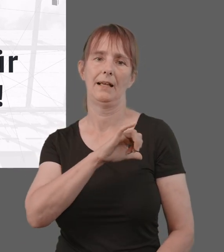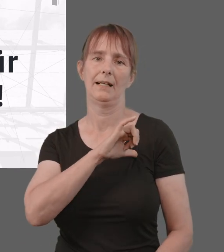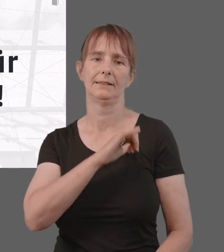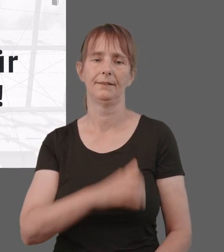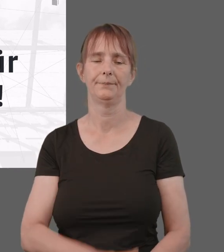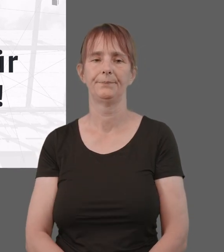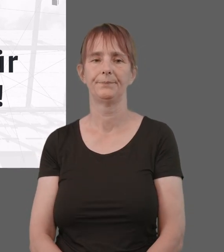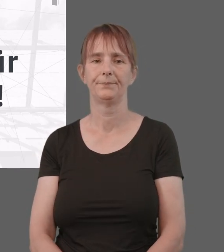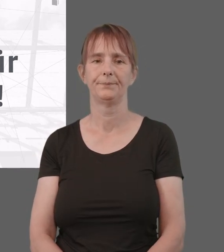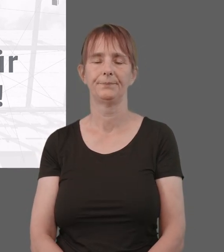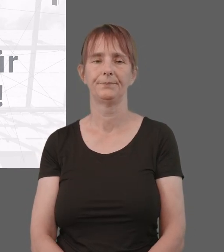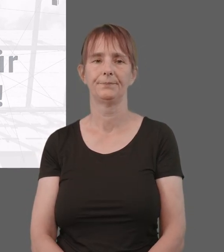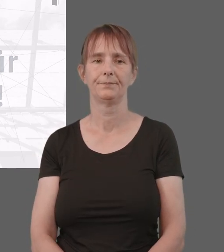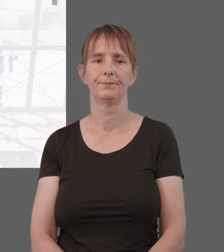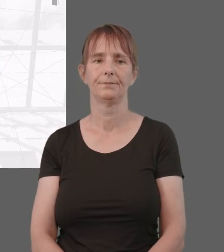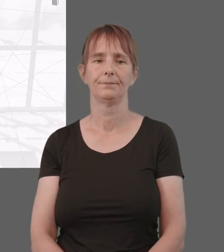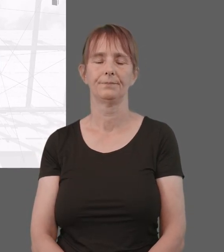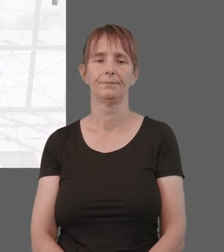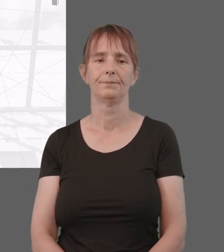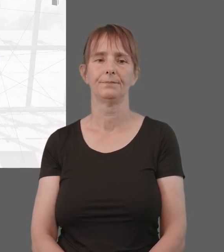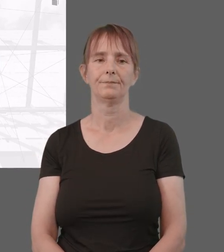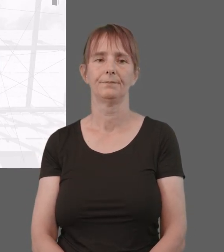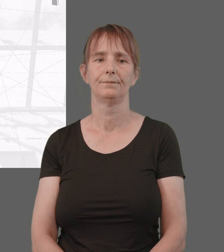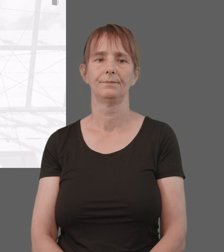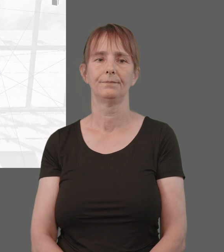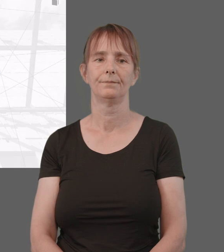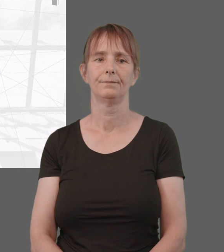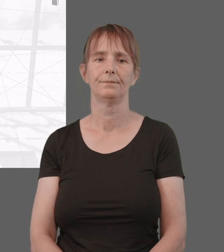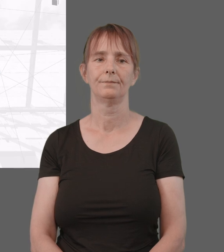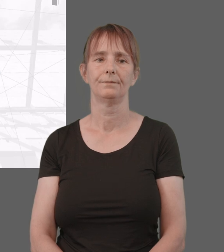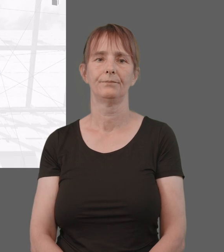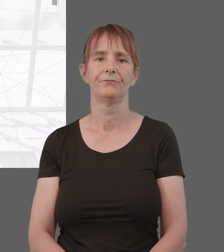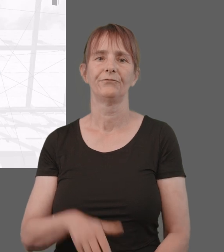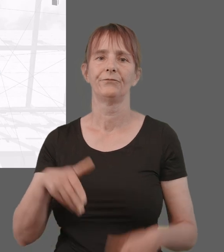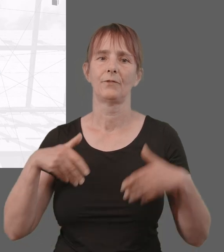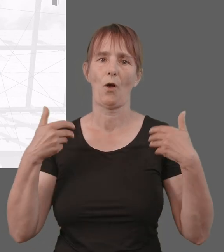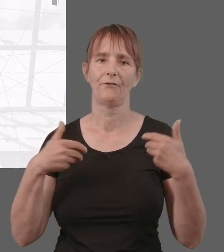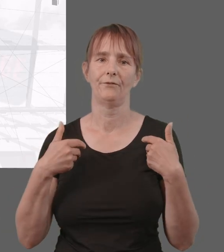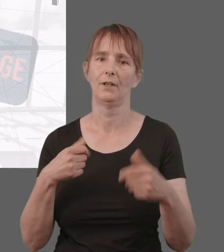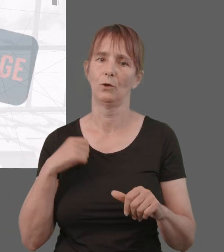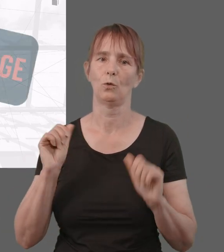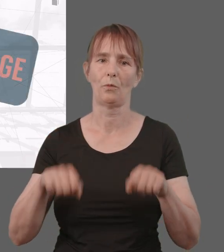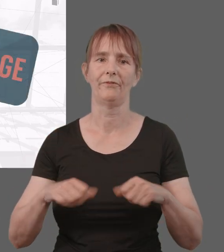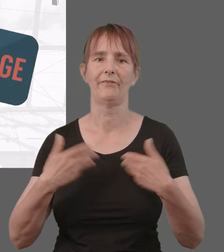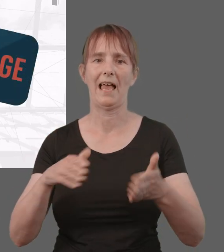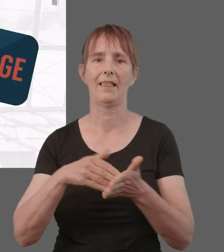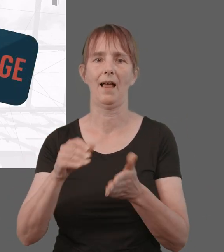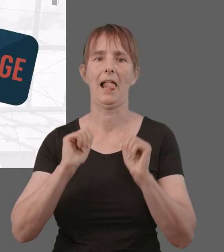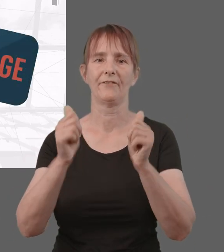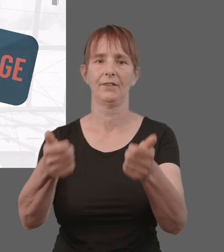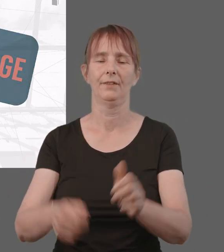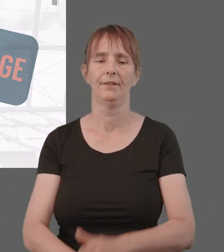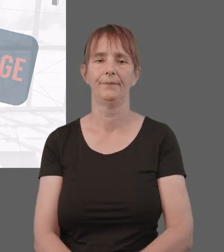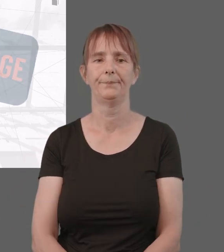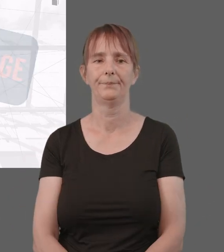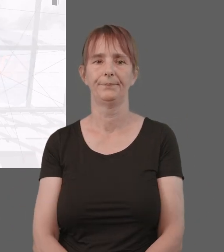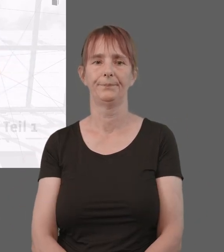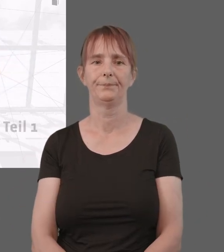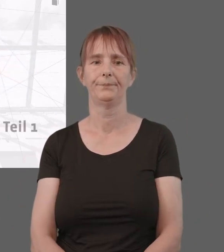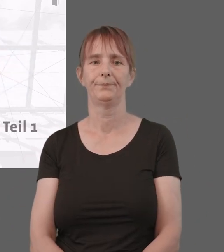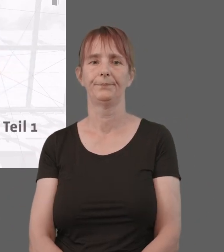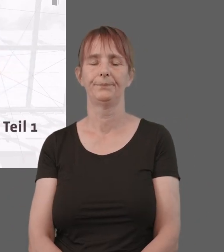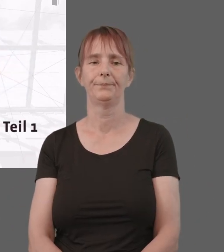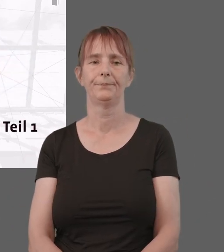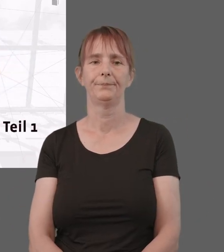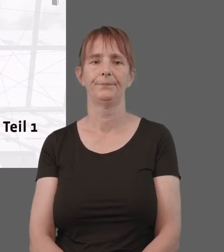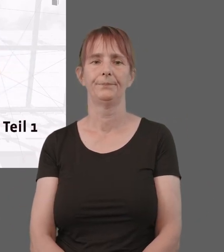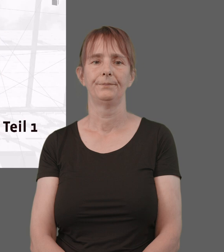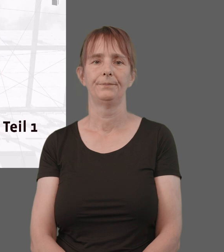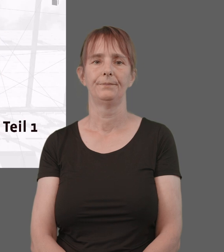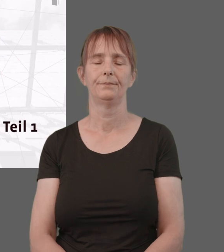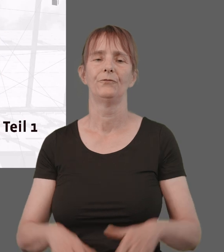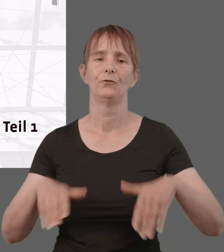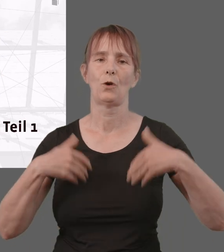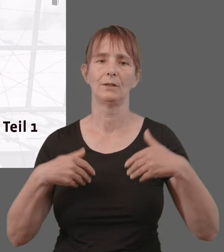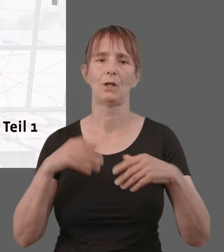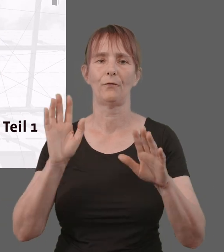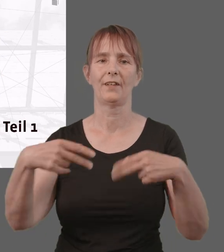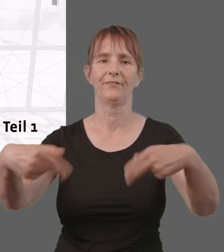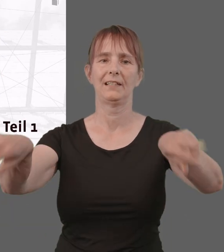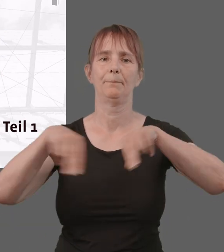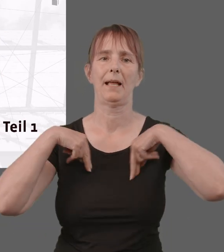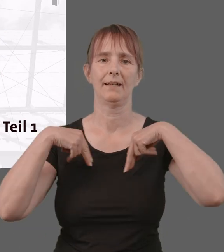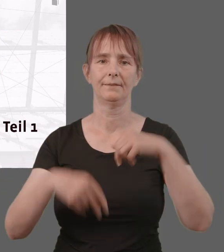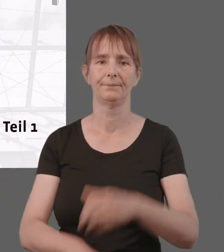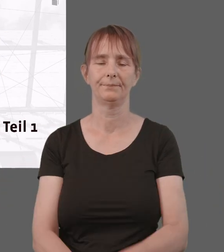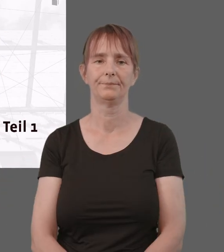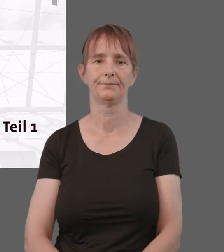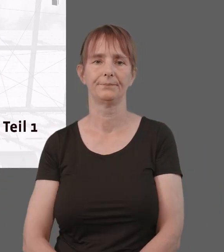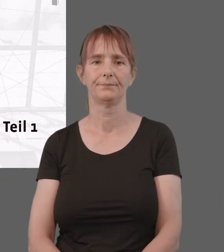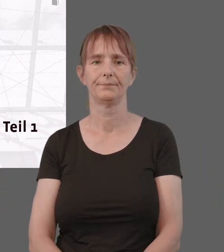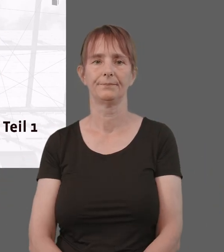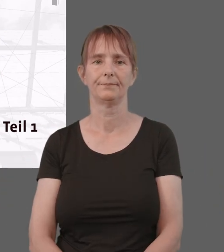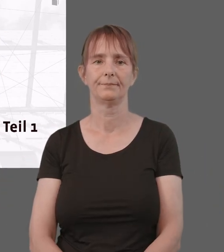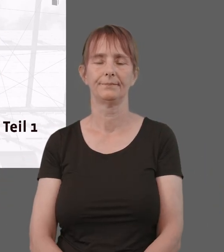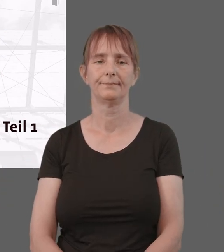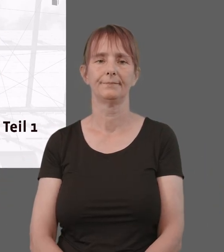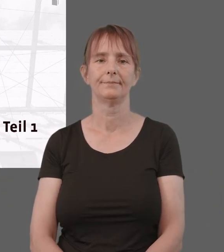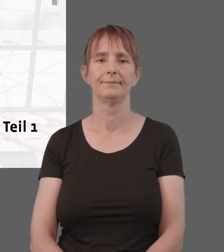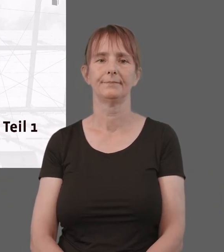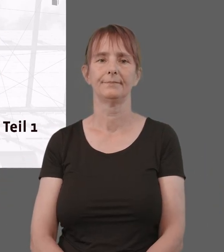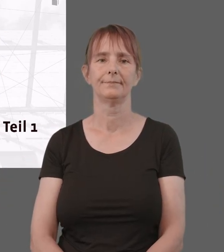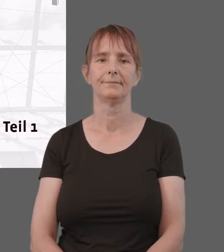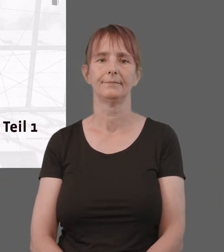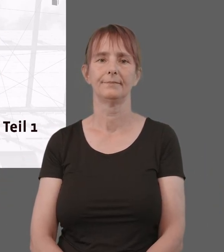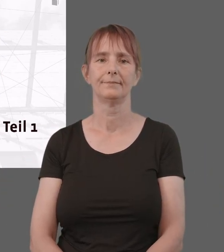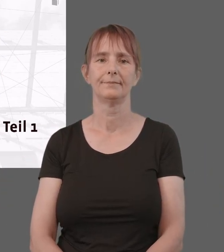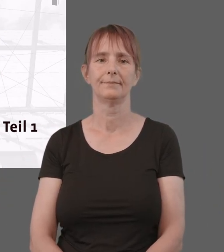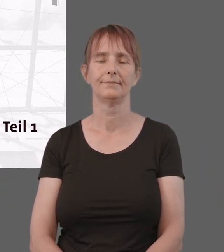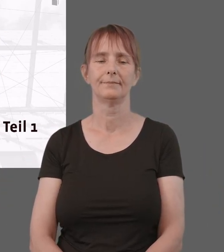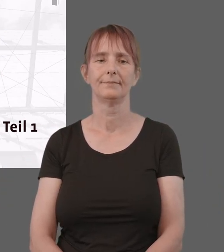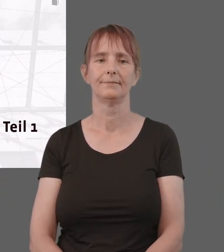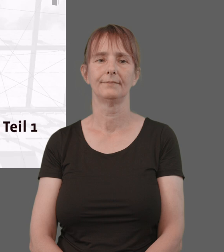Wir hoffen, wir konnten Ihnen damit weiterhelfen und würden uns über Ihr Feedback freuen. [Musik]